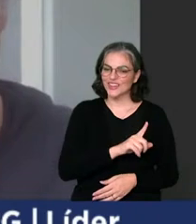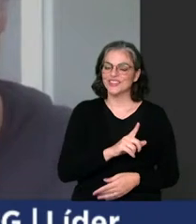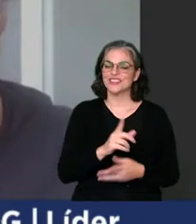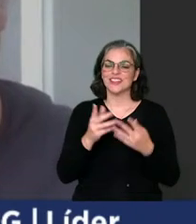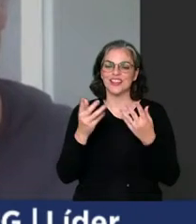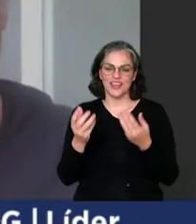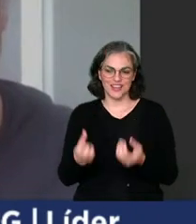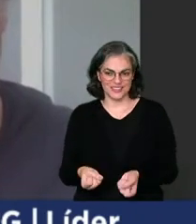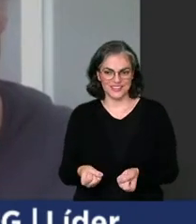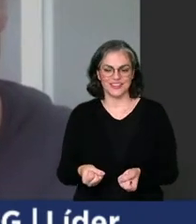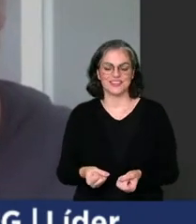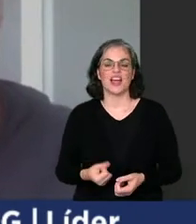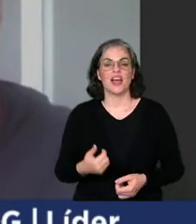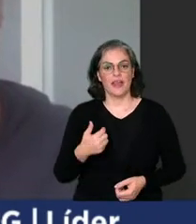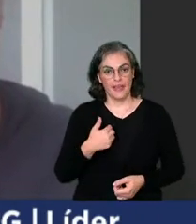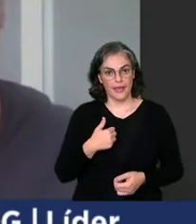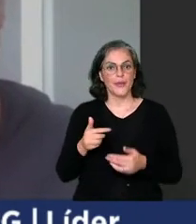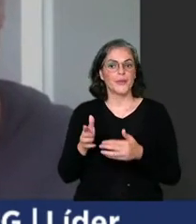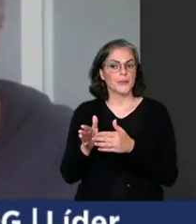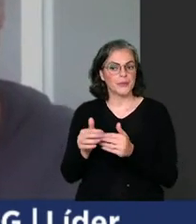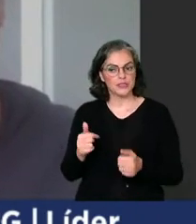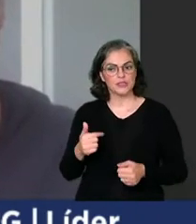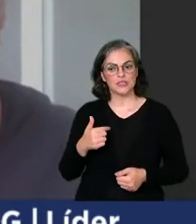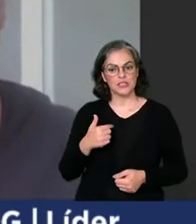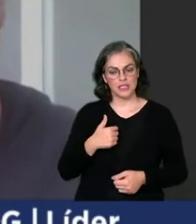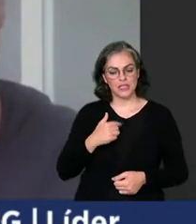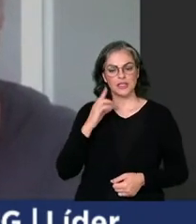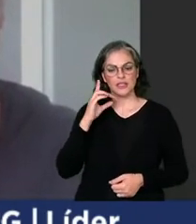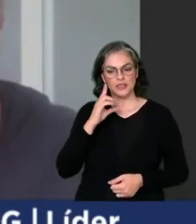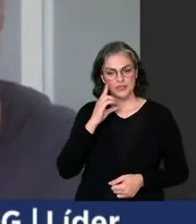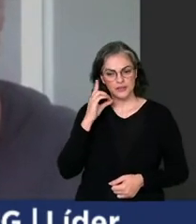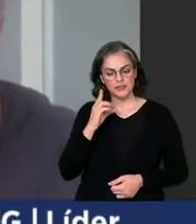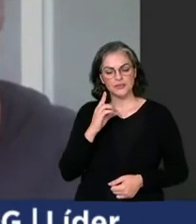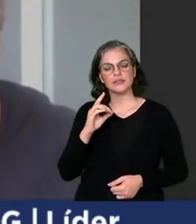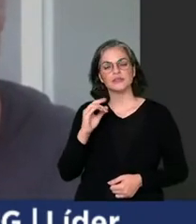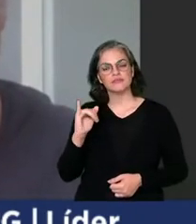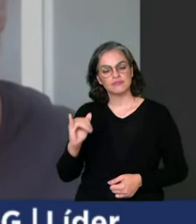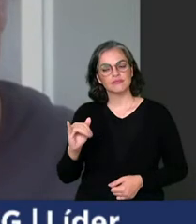AGRADECIMENTOS POR ATENDER A DEMANDA, POR MIM LEVADA, DEPUTADO FEDERAL FELIPE CARREIRAS. ESTOU AQUI FALANDO